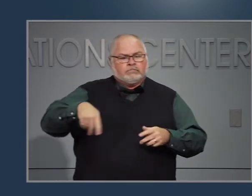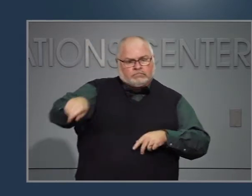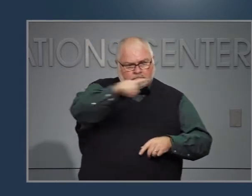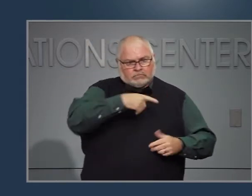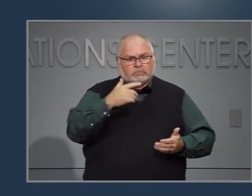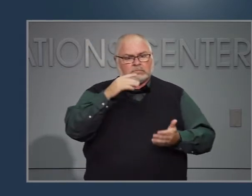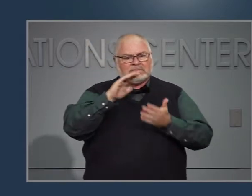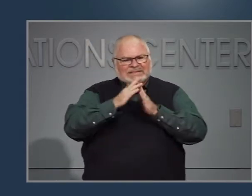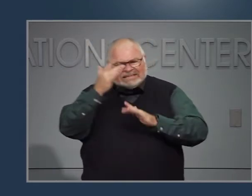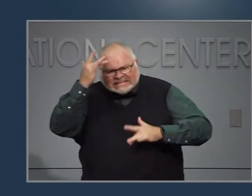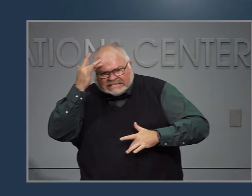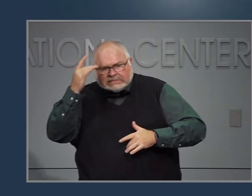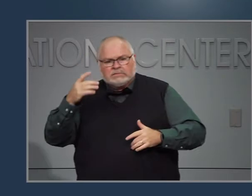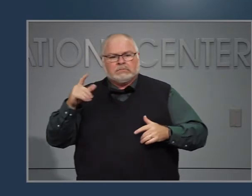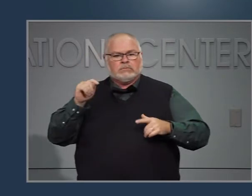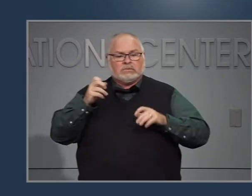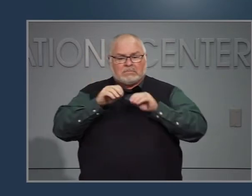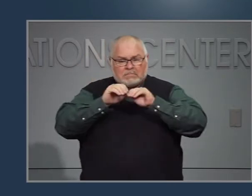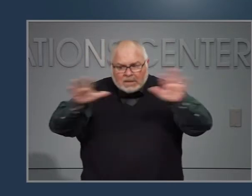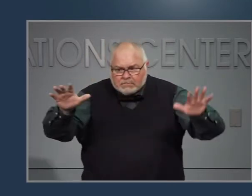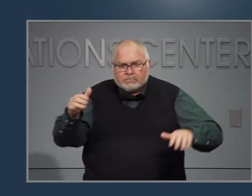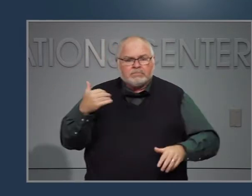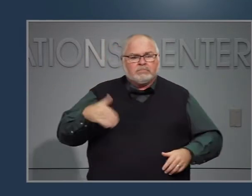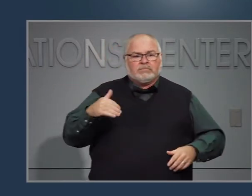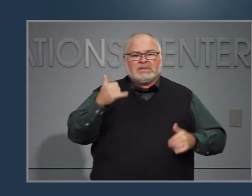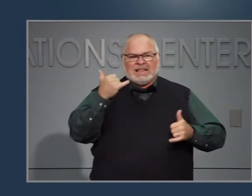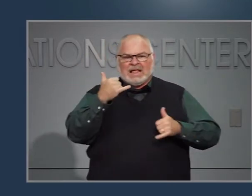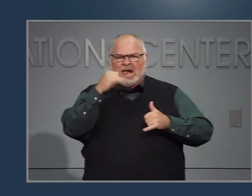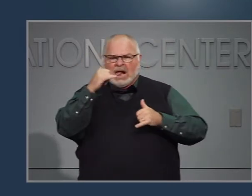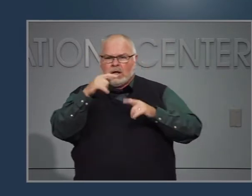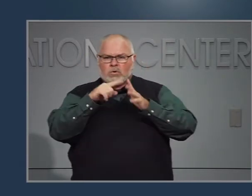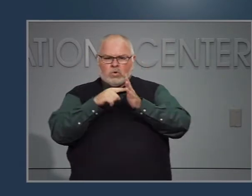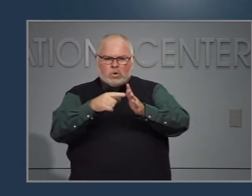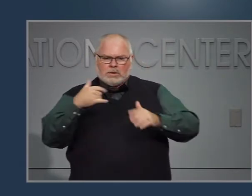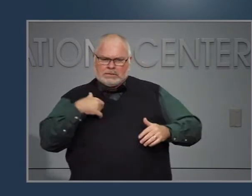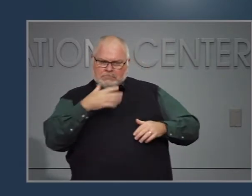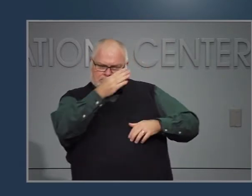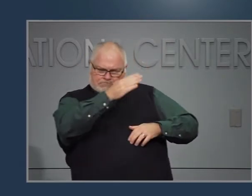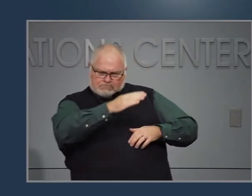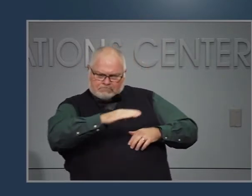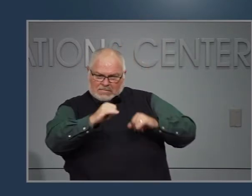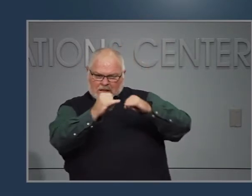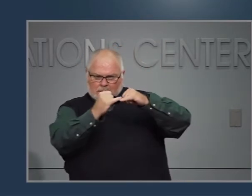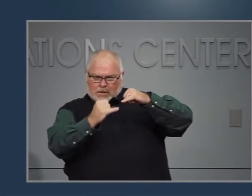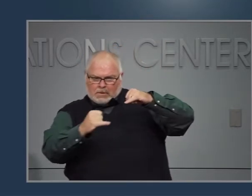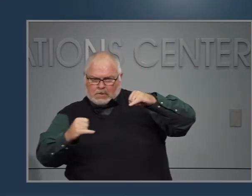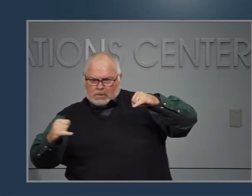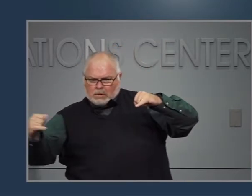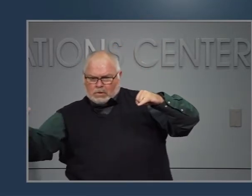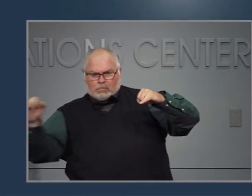se que se están enfermando cuenta y un brote, la línea amarilla muestra que hay una tendencia se bajó y se bueno.